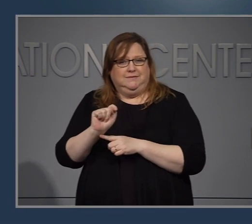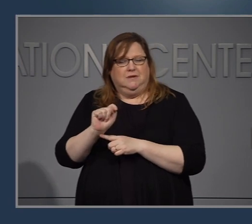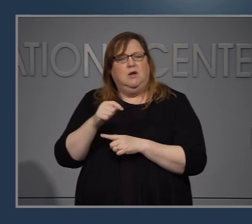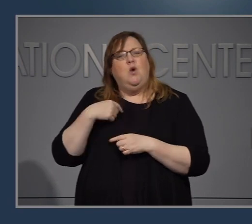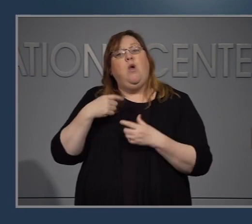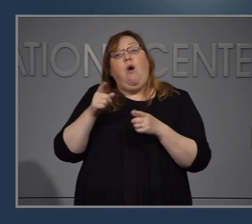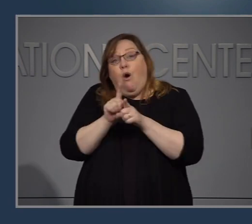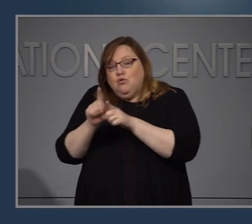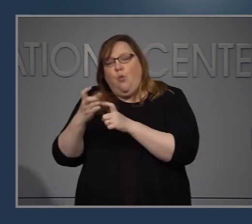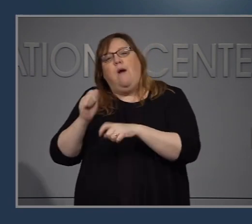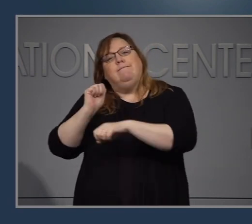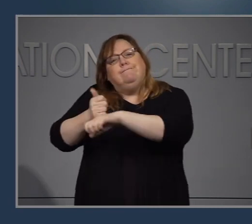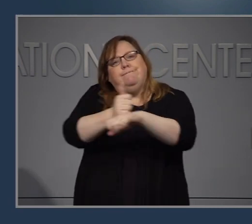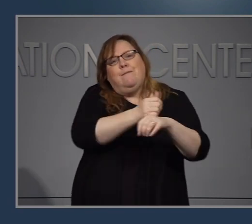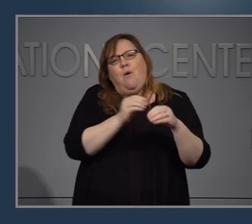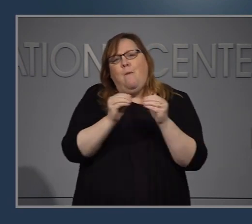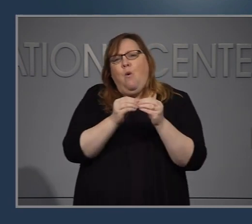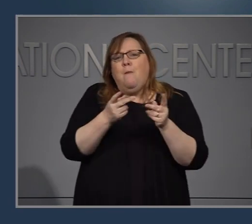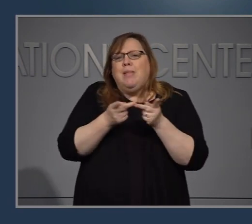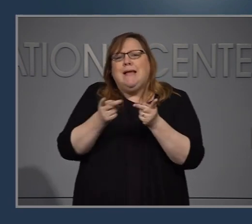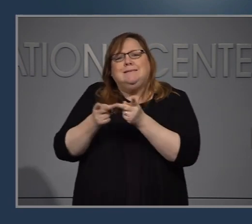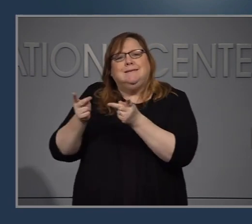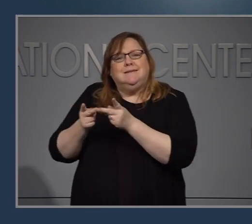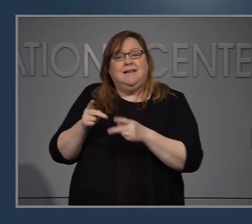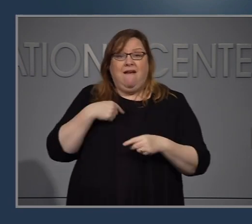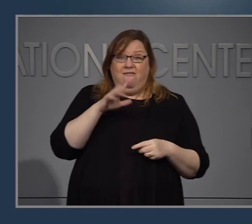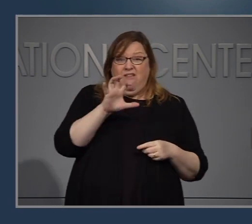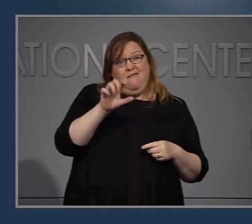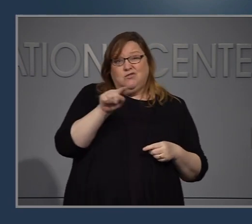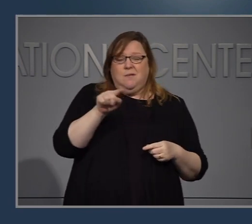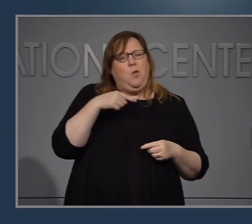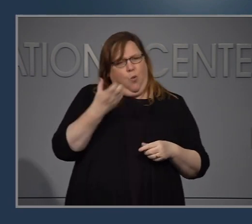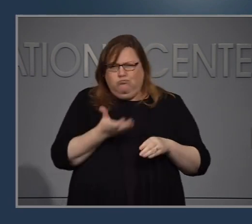En cuanto al rastreo de contactos. Continuamos contratando personal para